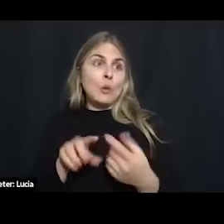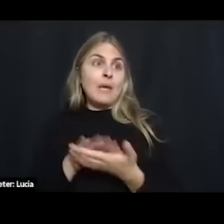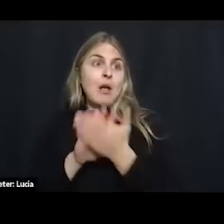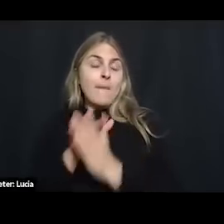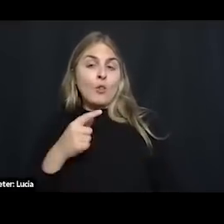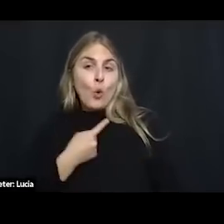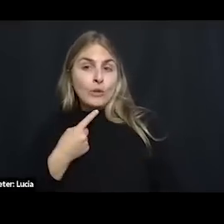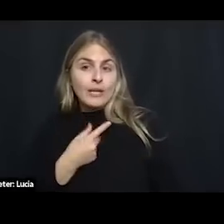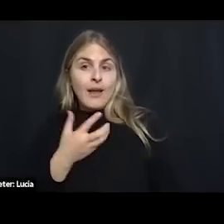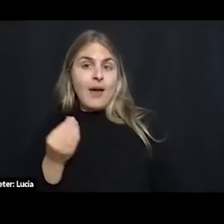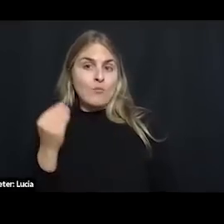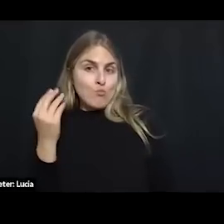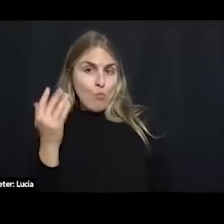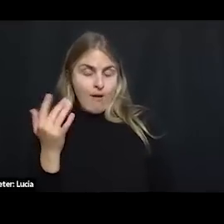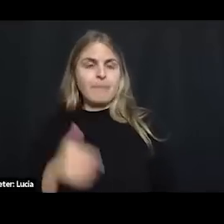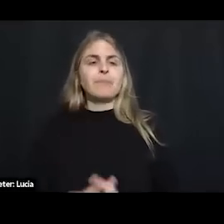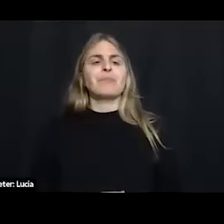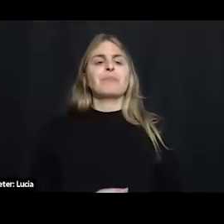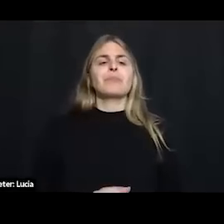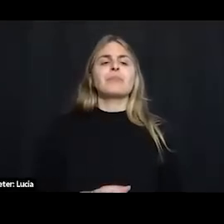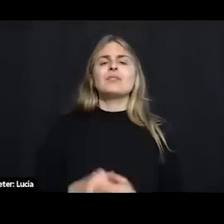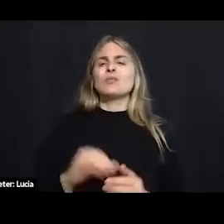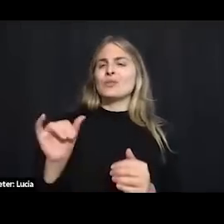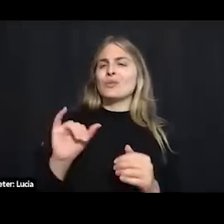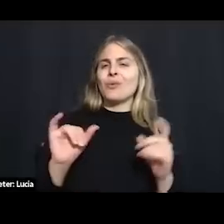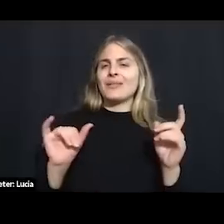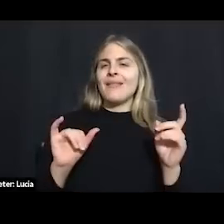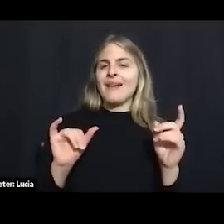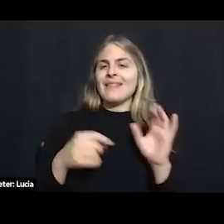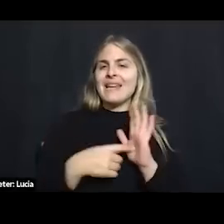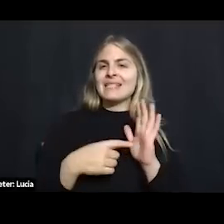Para hacer esto, me gusta la muestra de Cole, traté de hacerla diversa